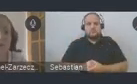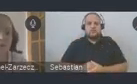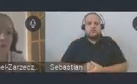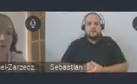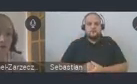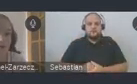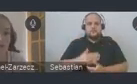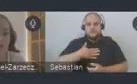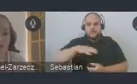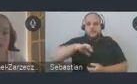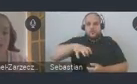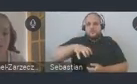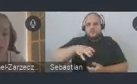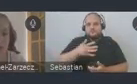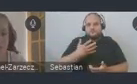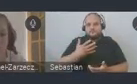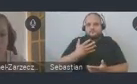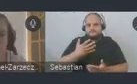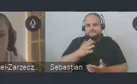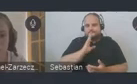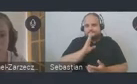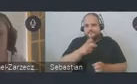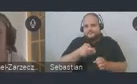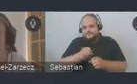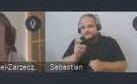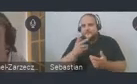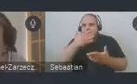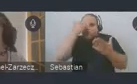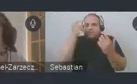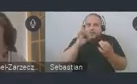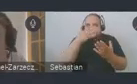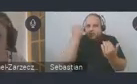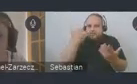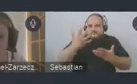że mamy grupy zagrożone wykluczeniem cyfrowym, że ktoś jest wykluczony.